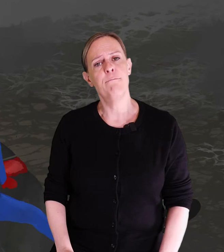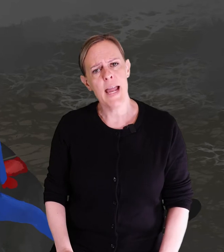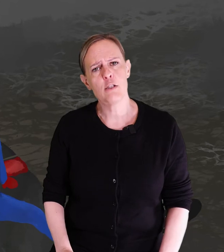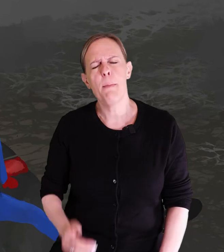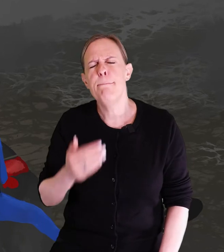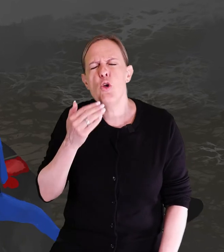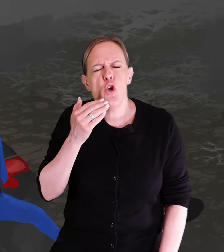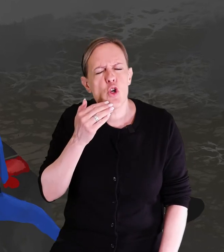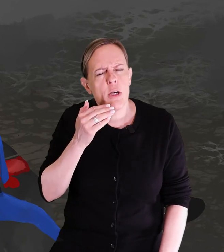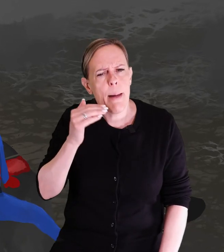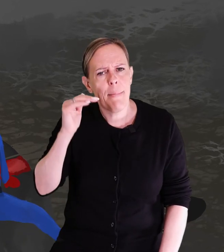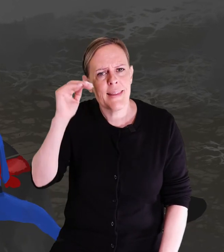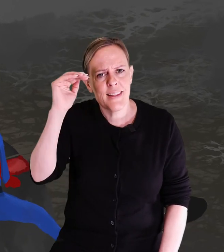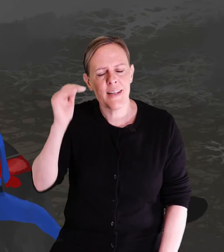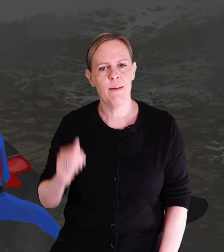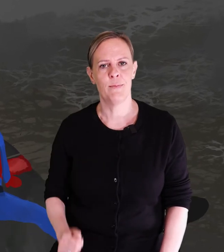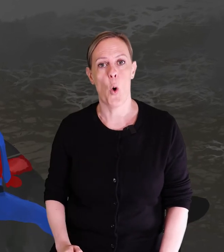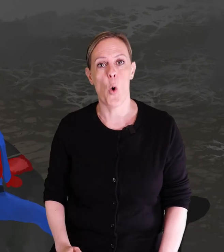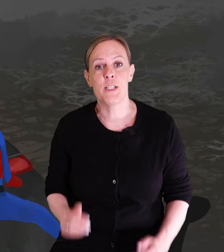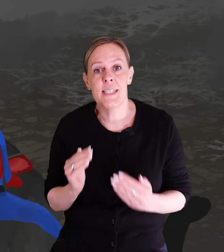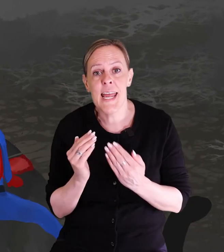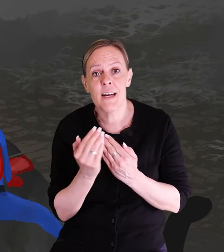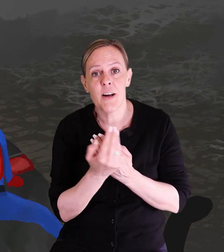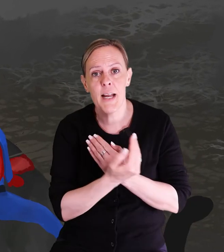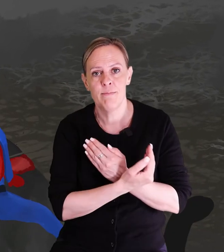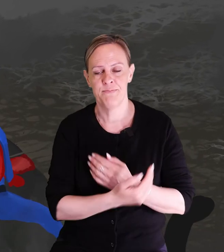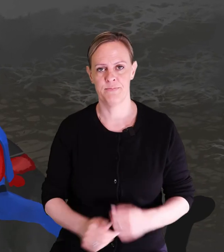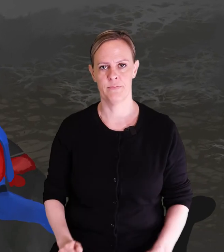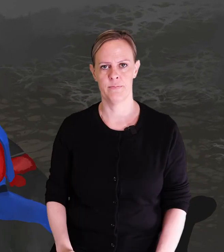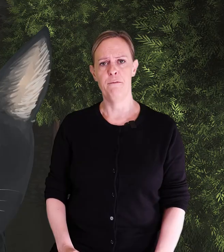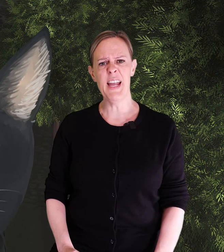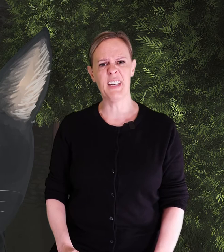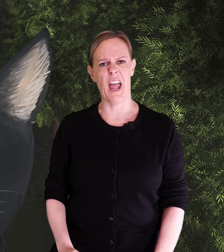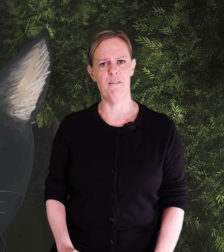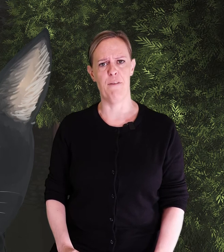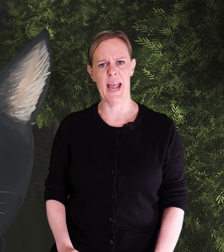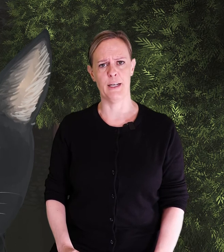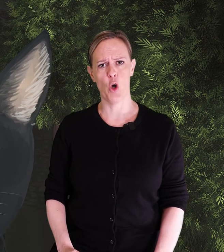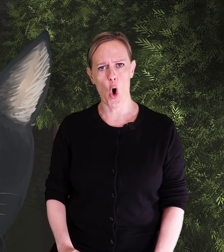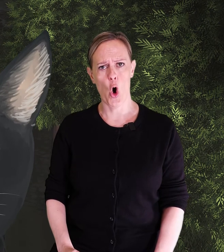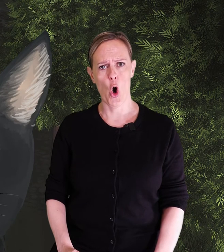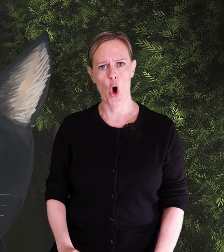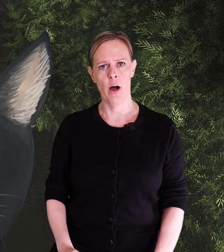en väg som är mycket bättre och säkrare vilken väg då